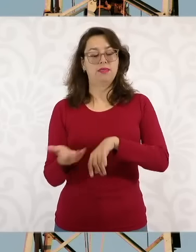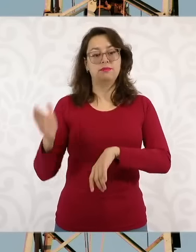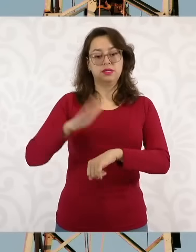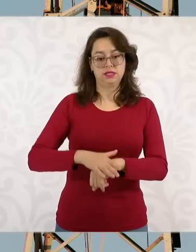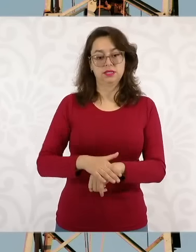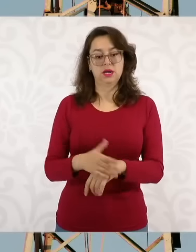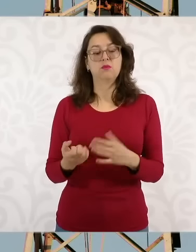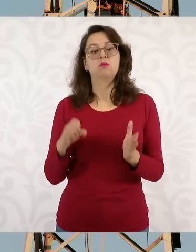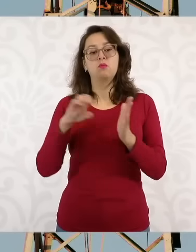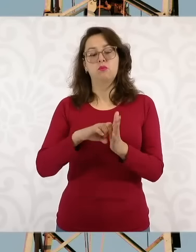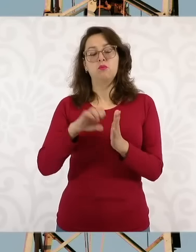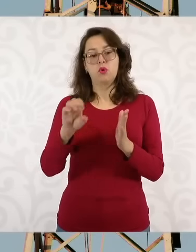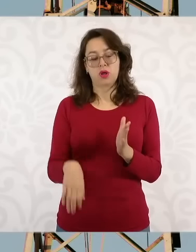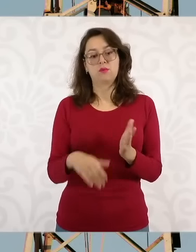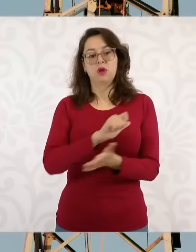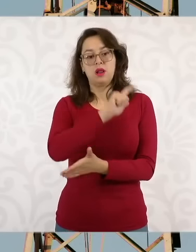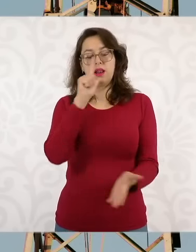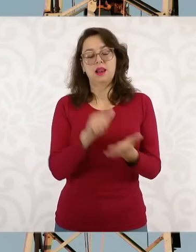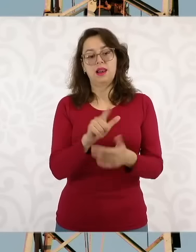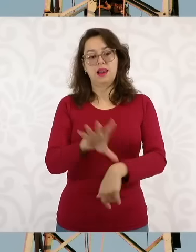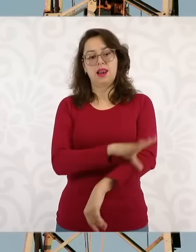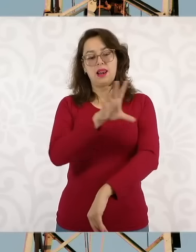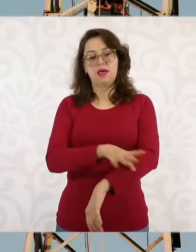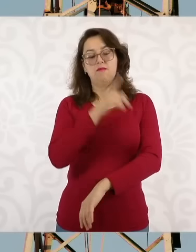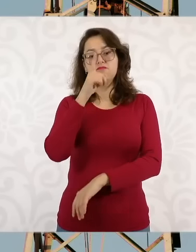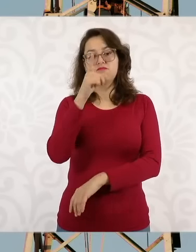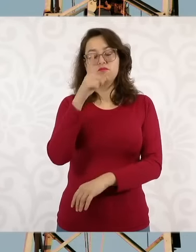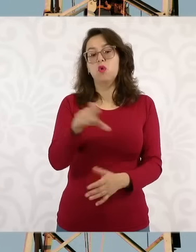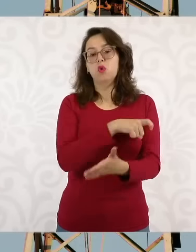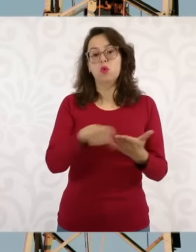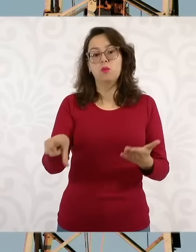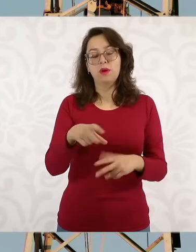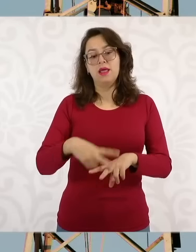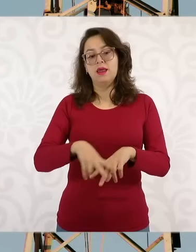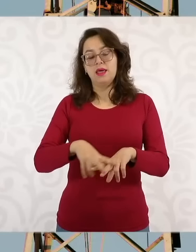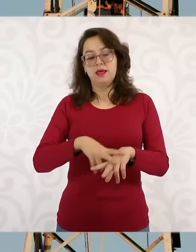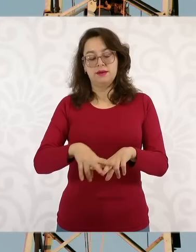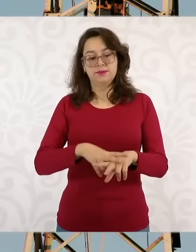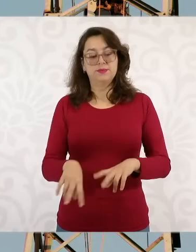como eh las que prevé la ley del sector eléctrico para la adquisición de derechos de vía. Queremos